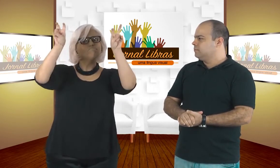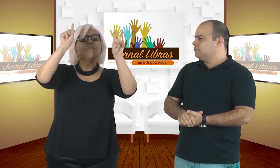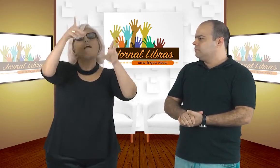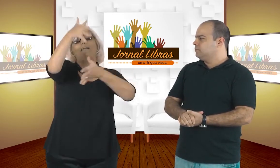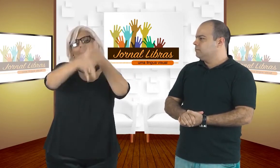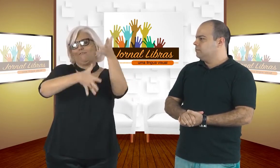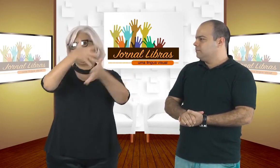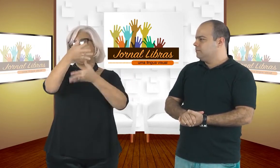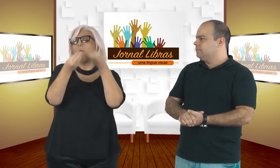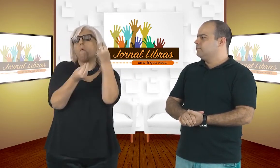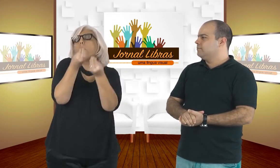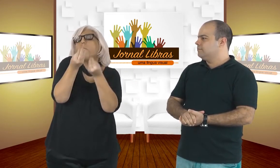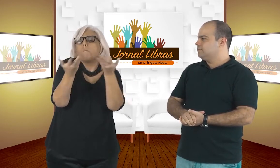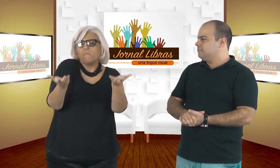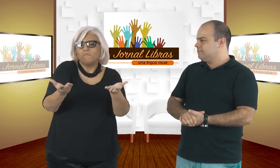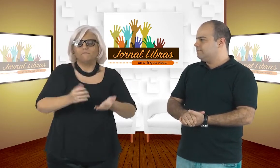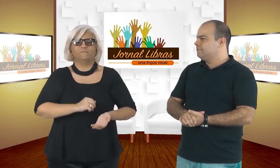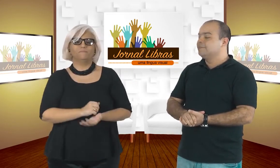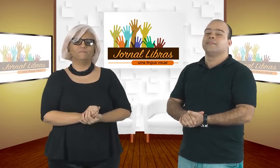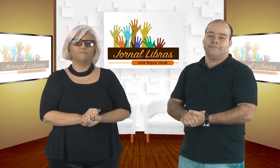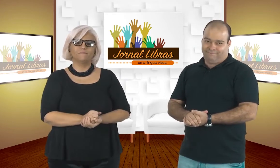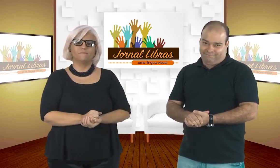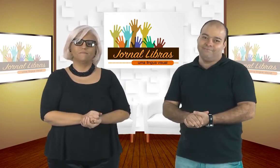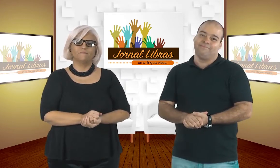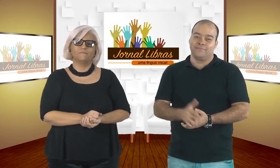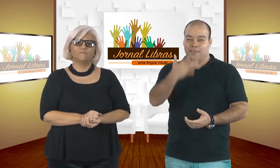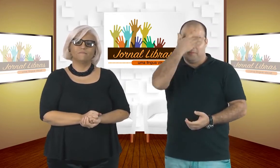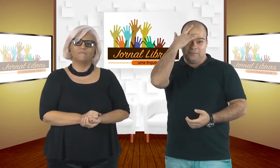a língua de sinais.